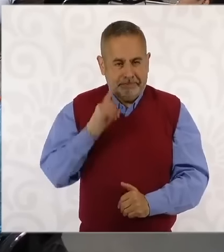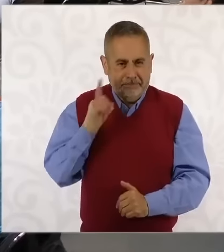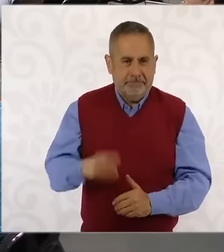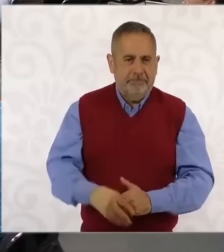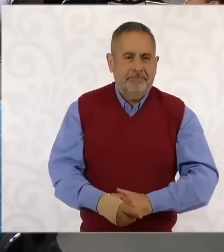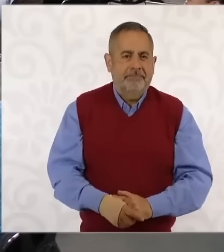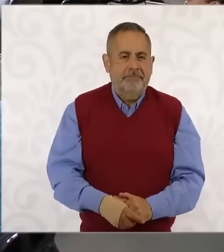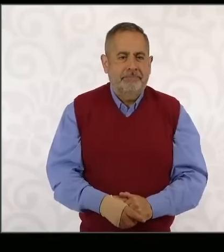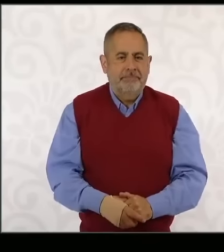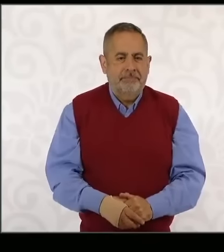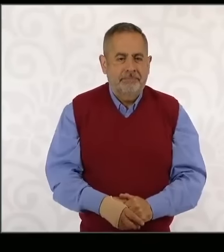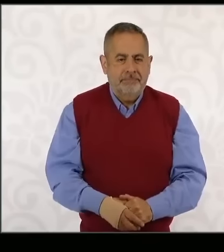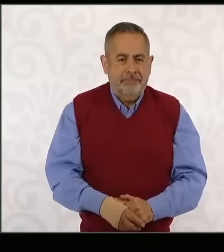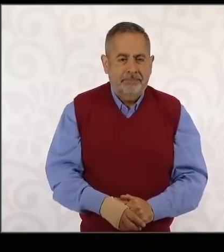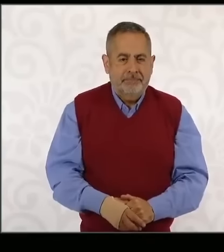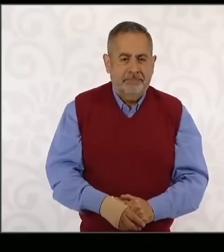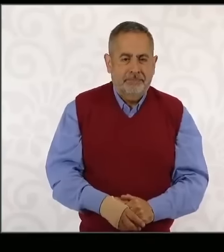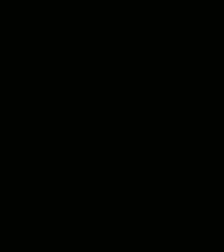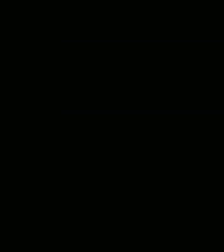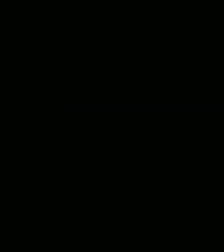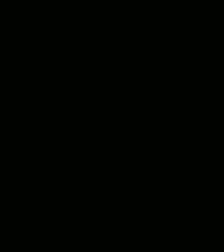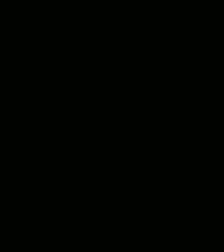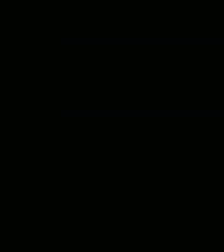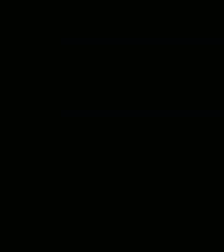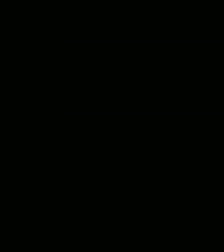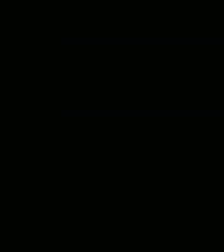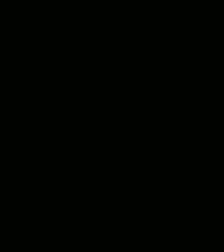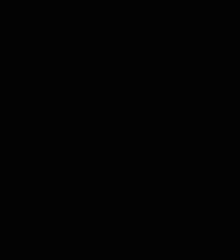[Música]